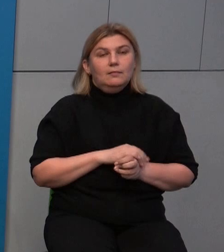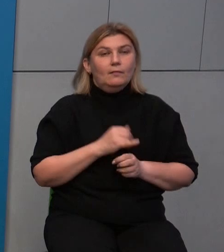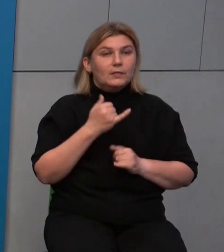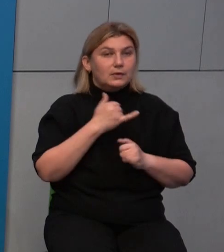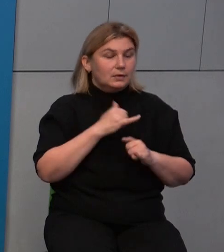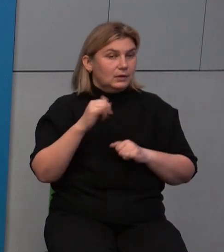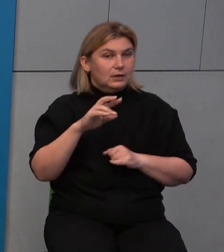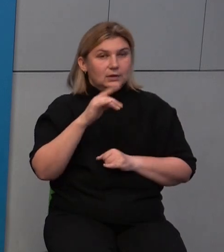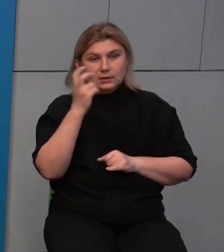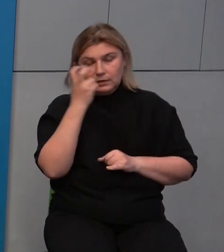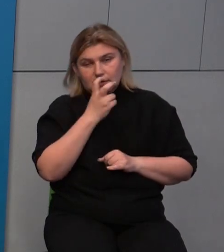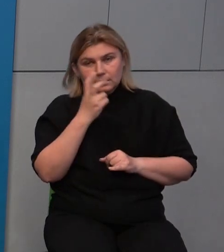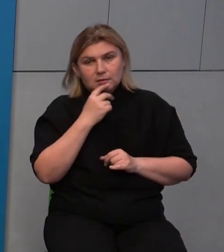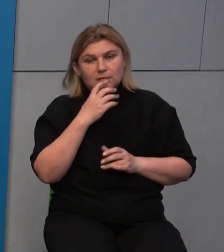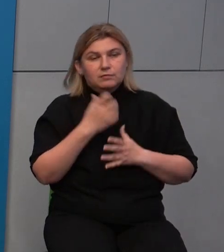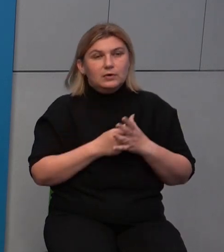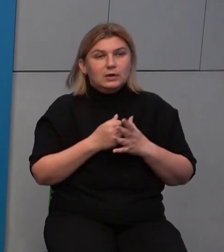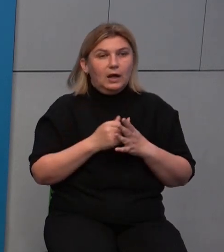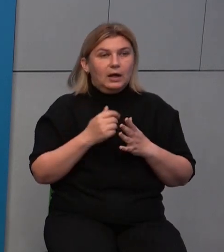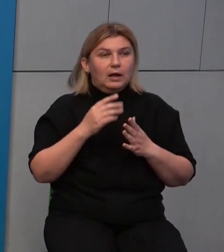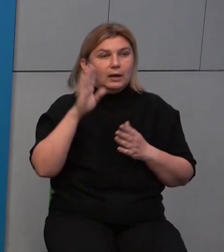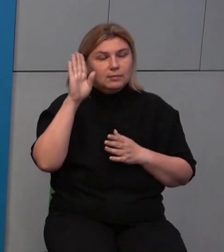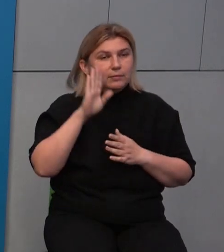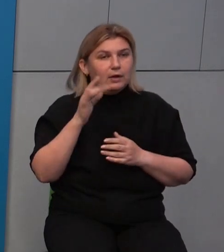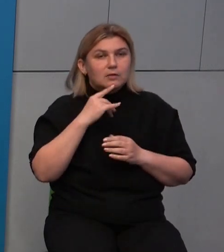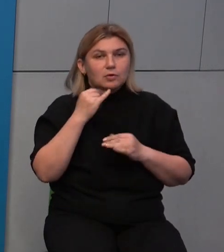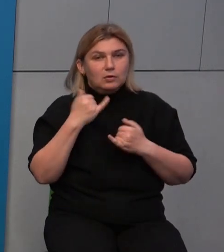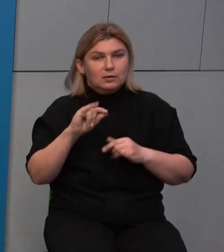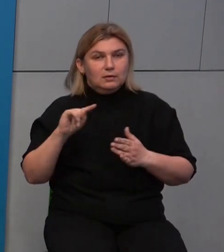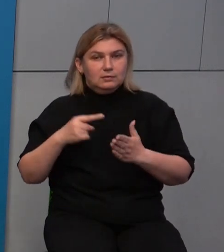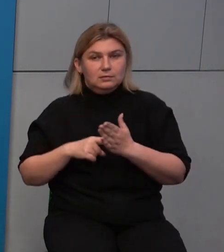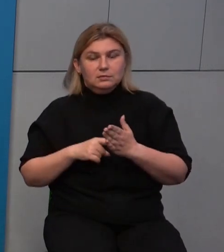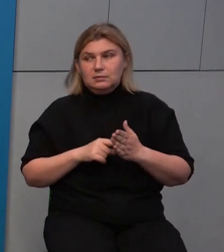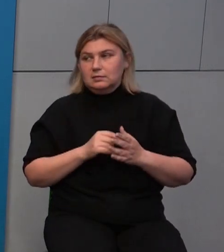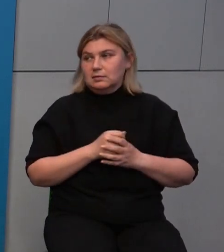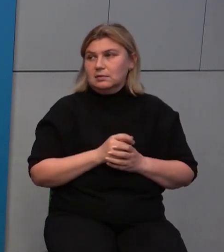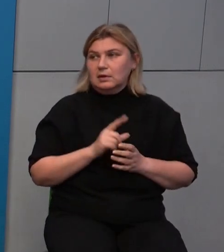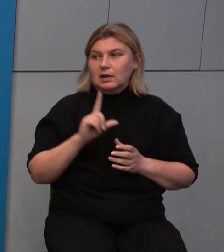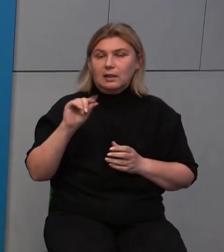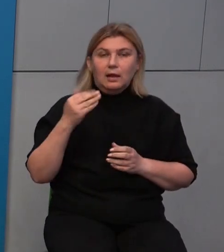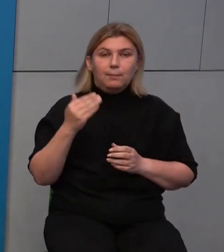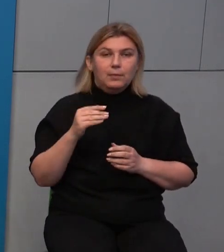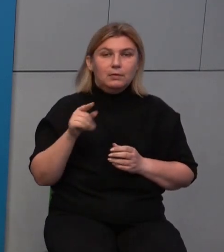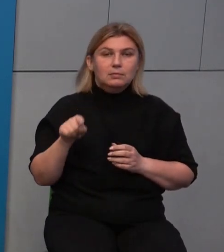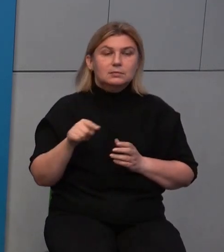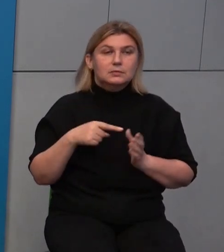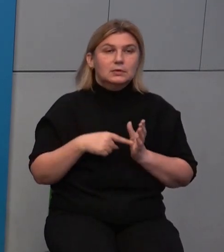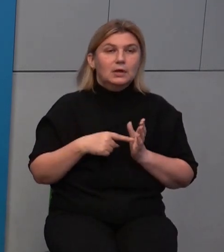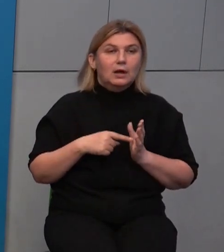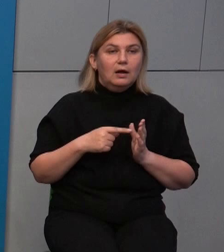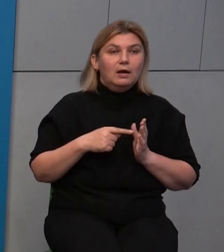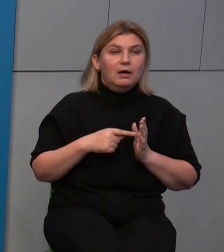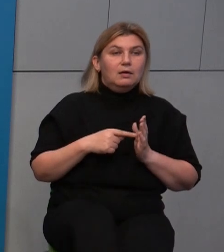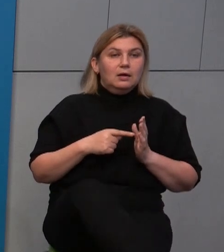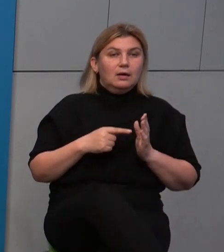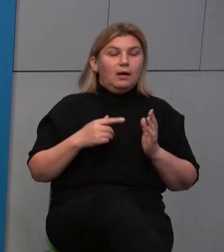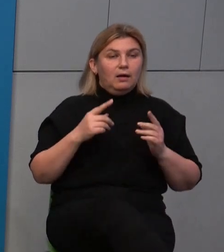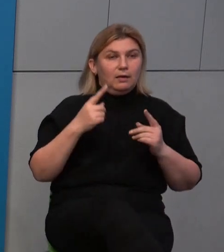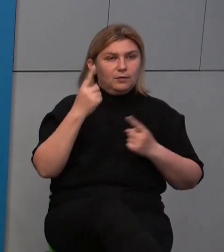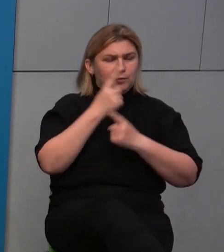i wykorzystują science fiction też do innych celów. I tutaj Lem wyraźnie w tym takim filozoficznym aspekcie jest ciekawy.